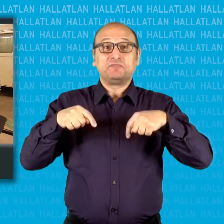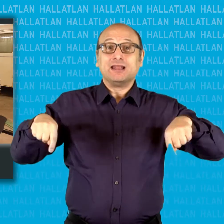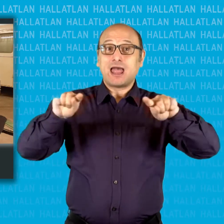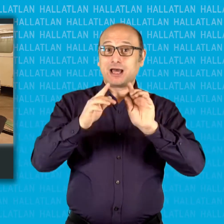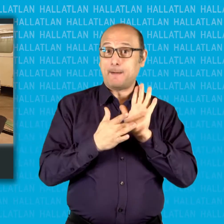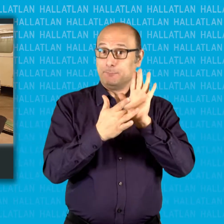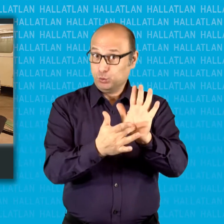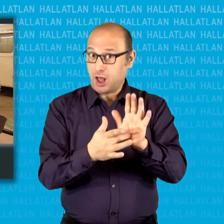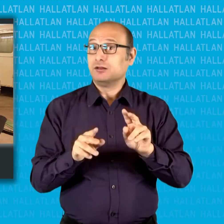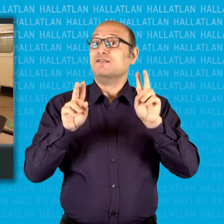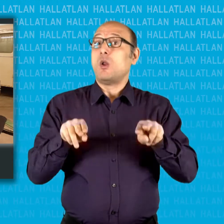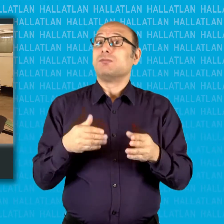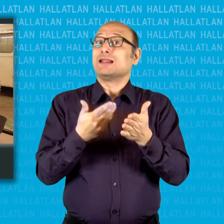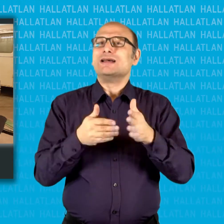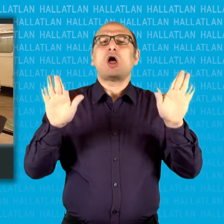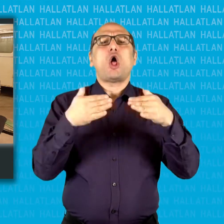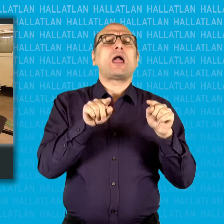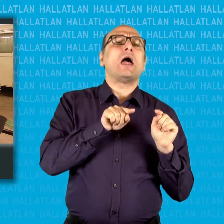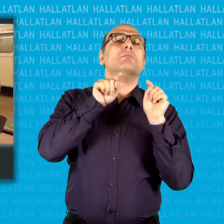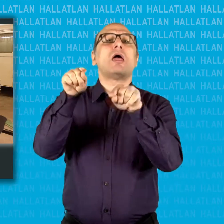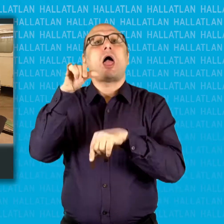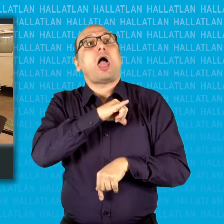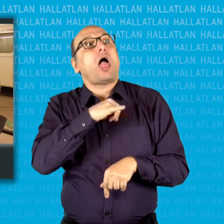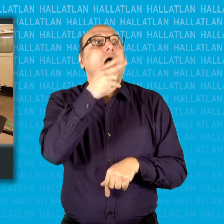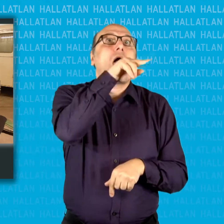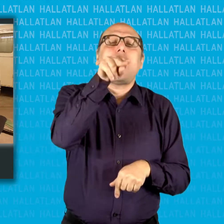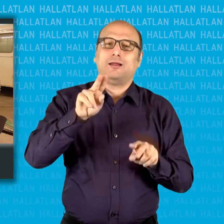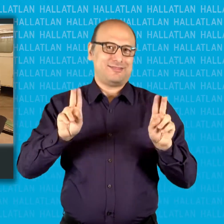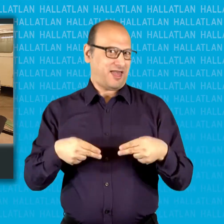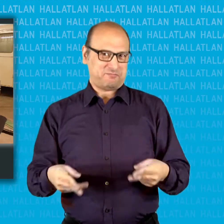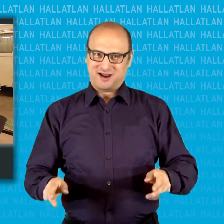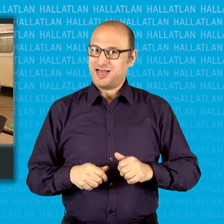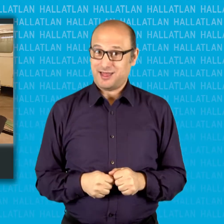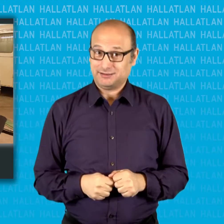A hívásfogadó termébe bejutni civilek számára sosem lehet.